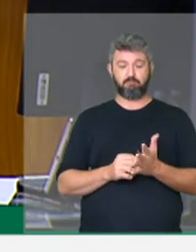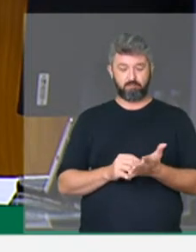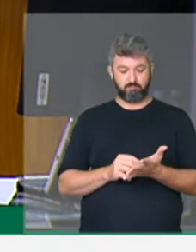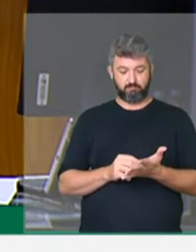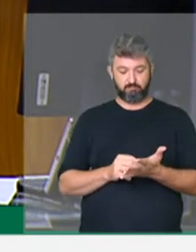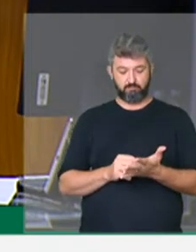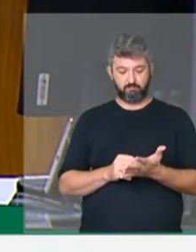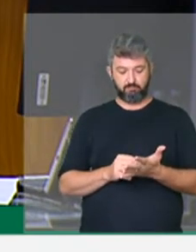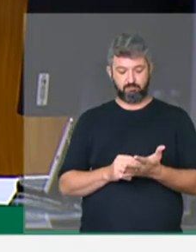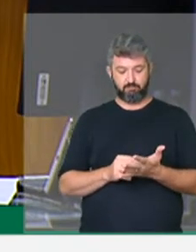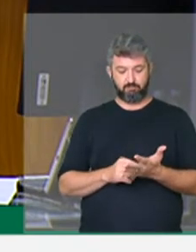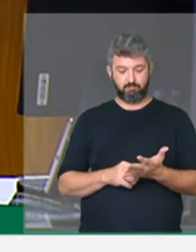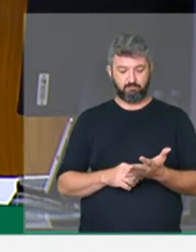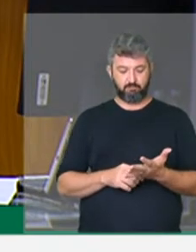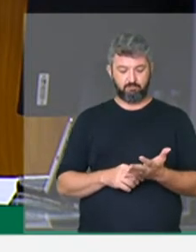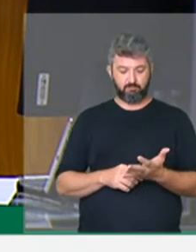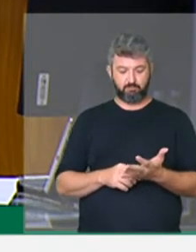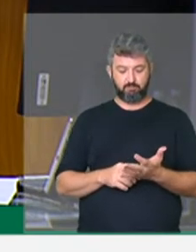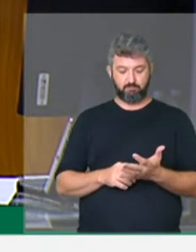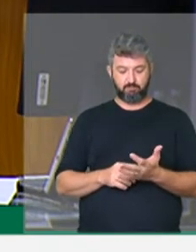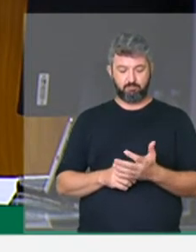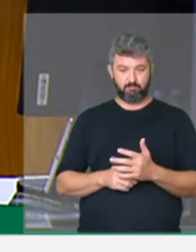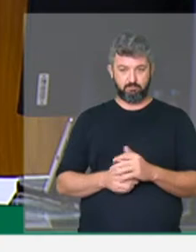COLOCADO HÁ POUCO PELO MEU COLEGA AFONSO FLORENCE. O